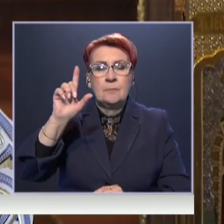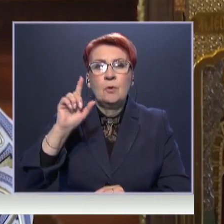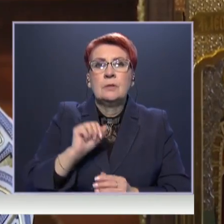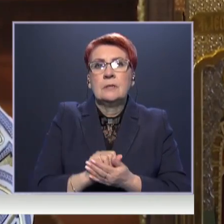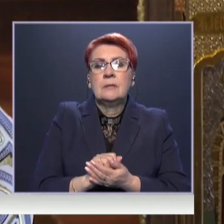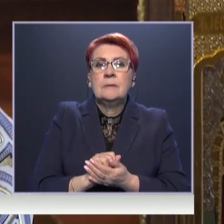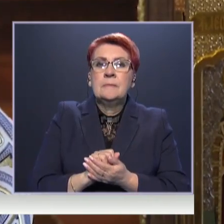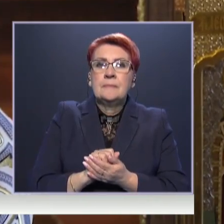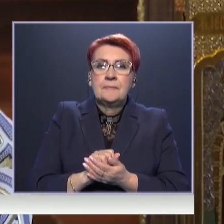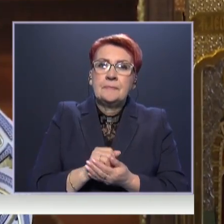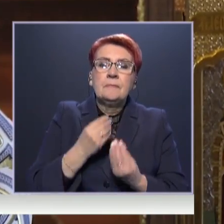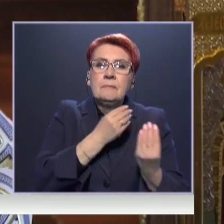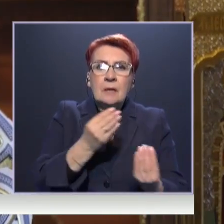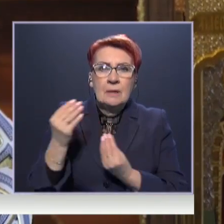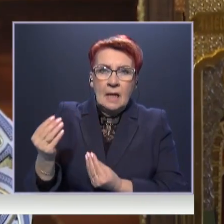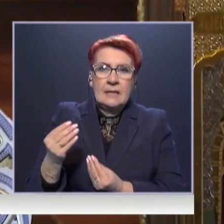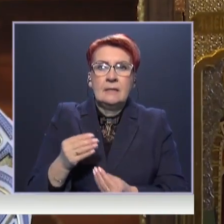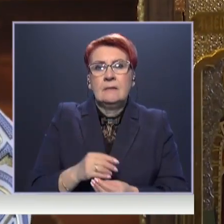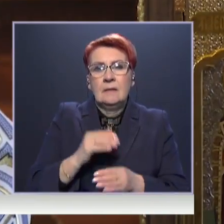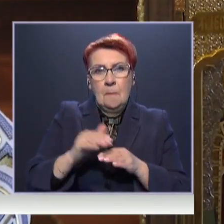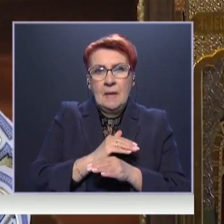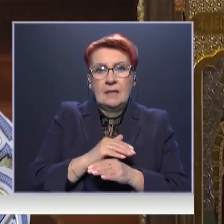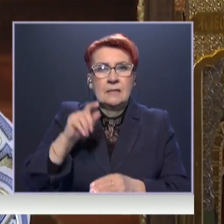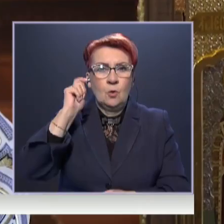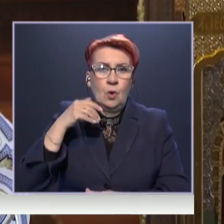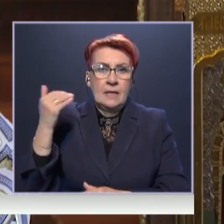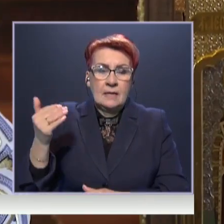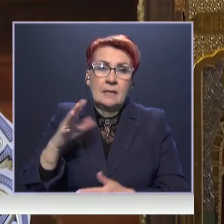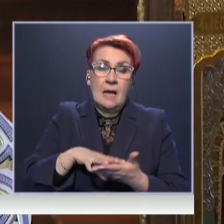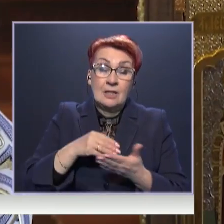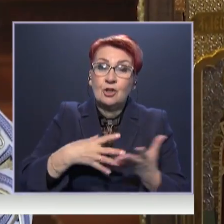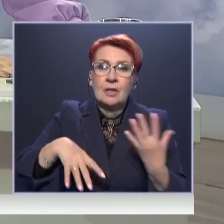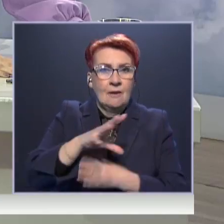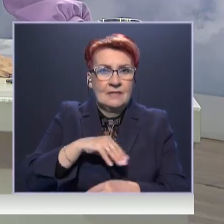к народу Украины А значит и Ко всей исторической